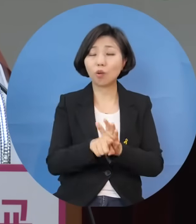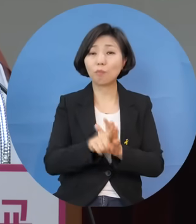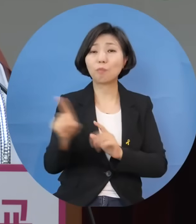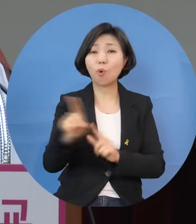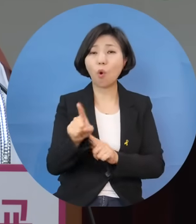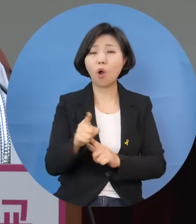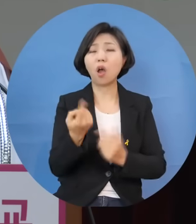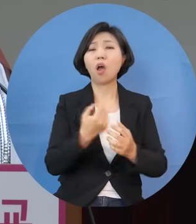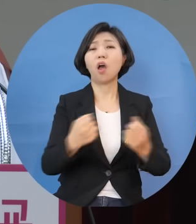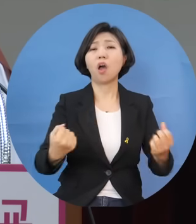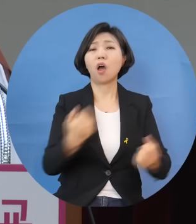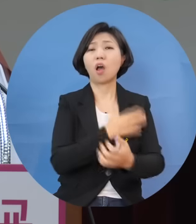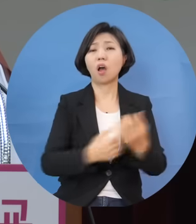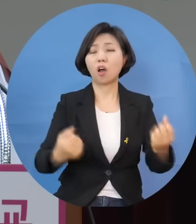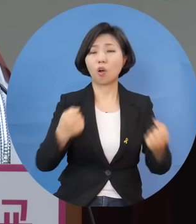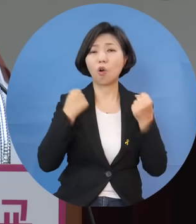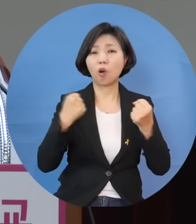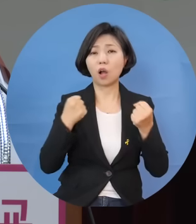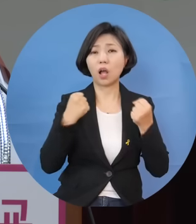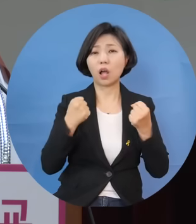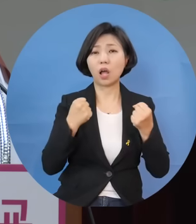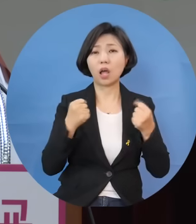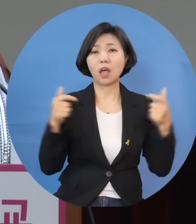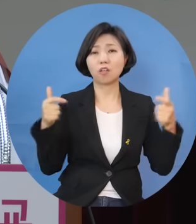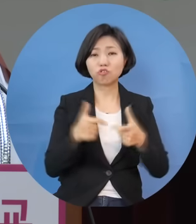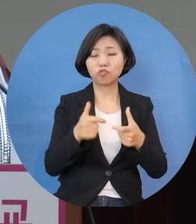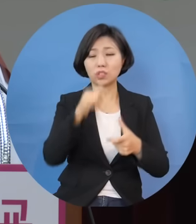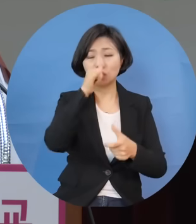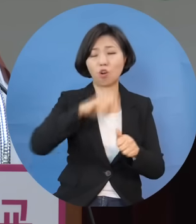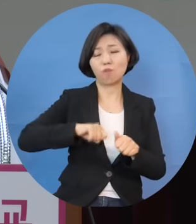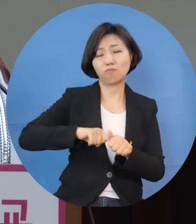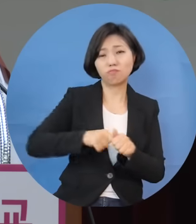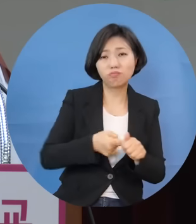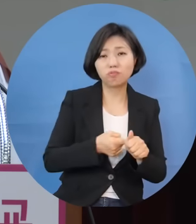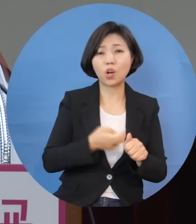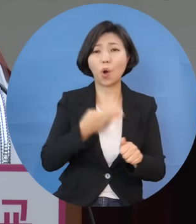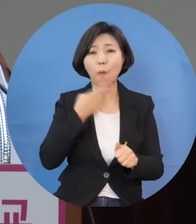건강을 해치는 행동을 안 해야 되겠지요? 무리하지 말아야 되고,